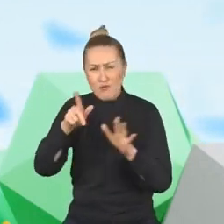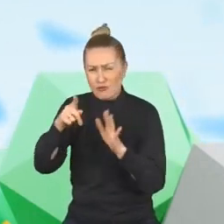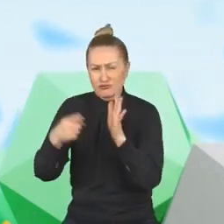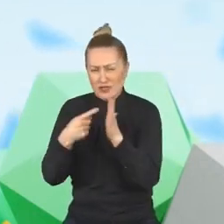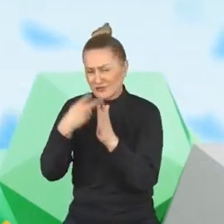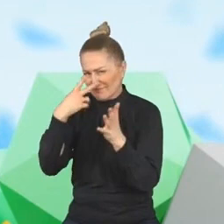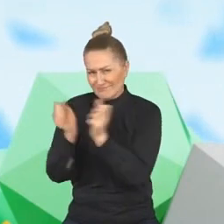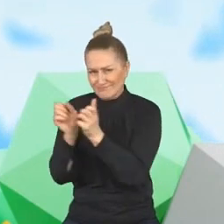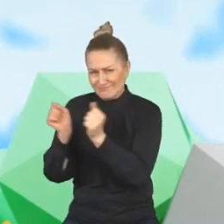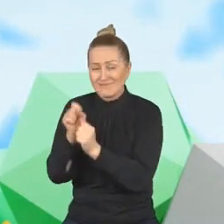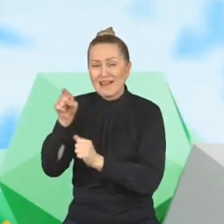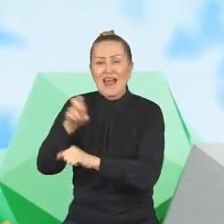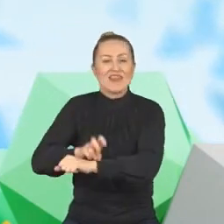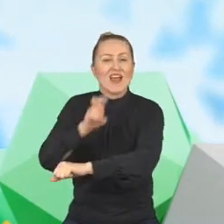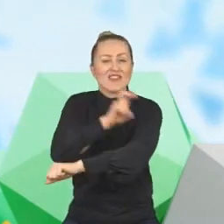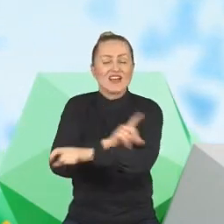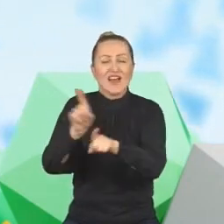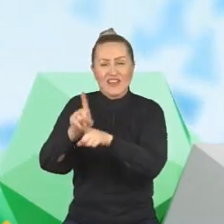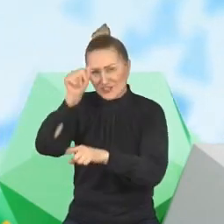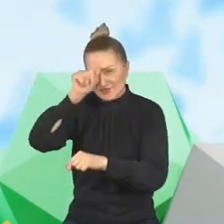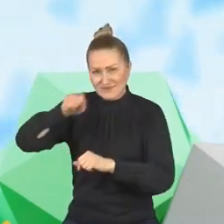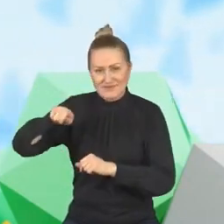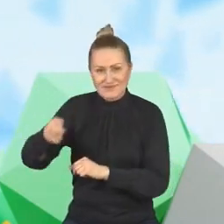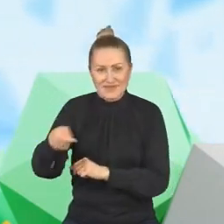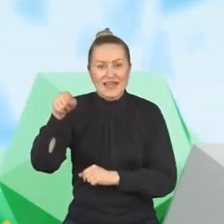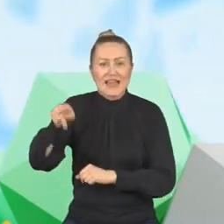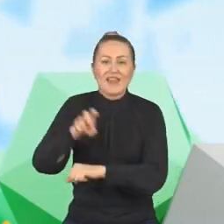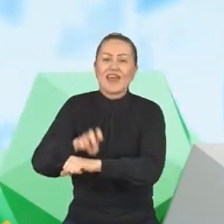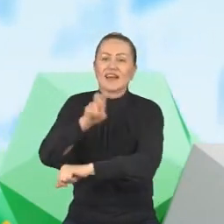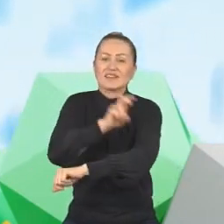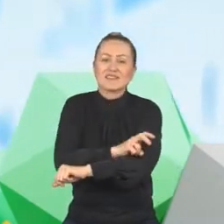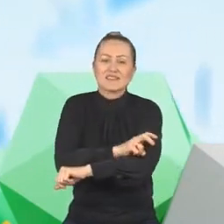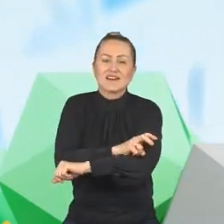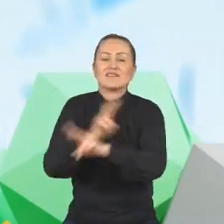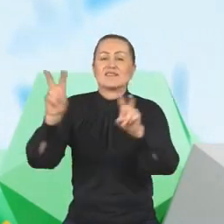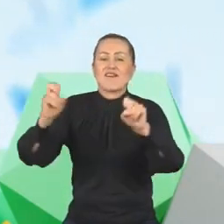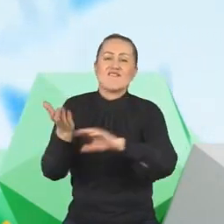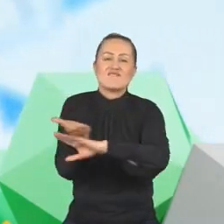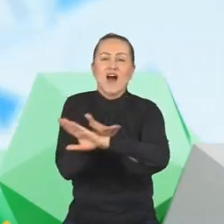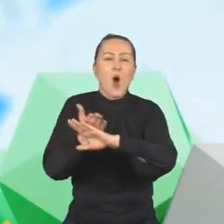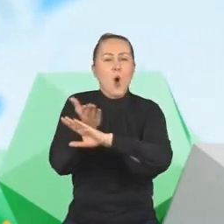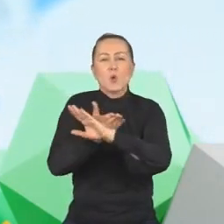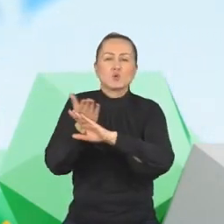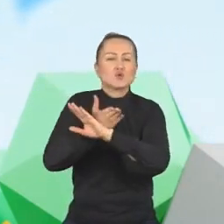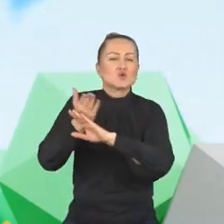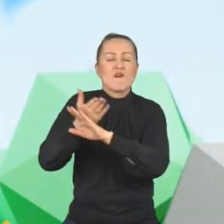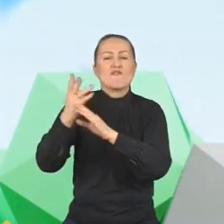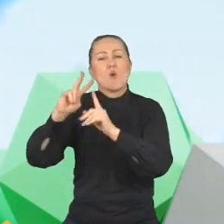Jedną z tych technik jest technika fałszywej alternatywy. To technika słuchajcie, która polega